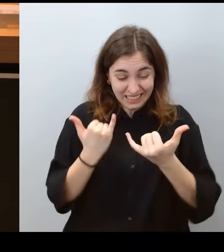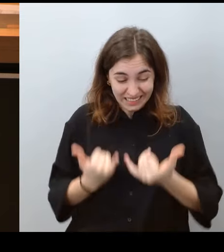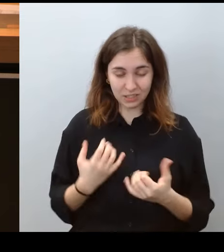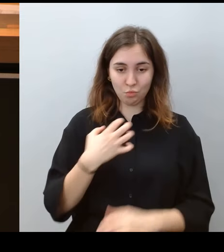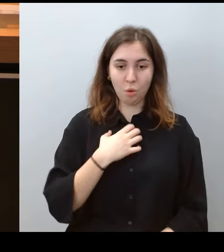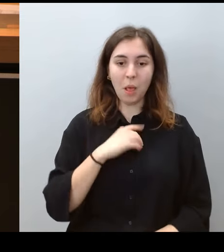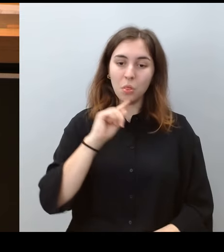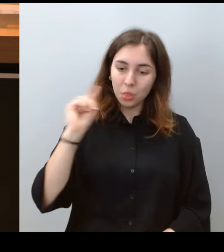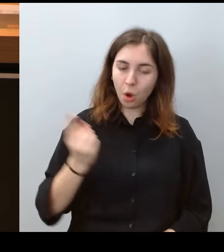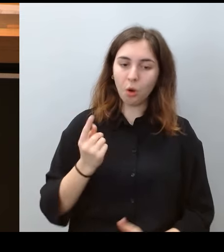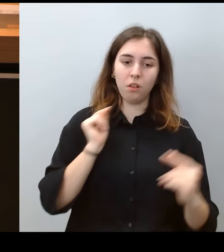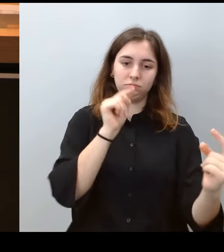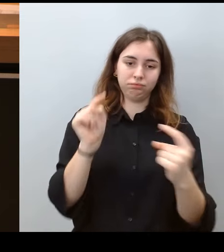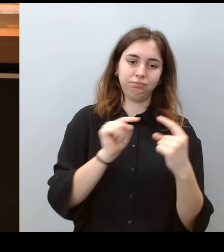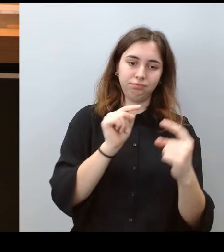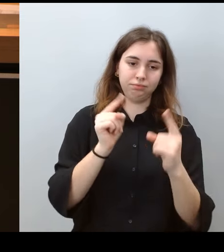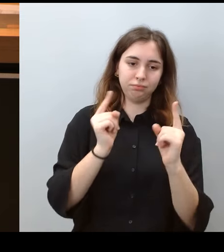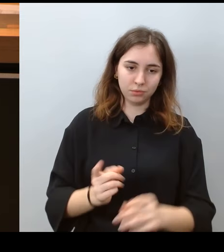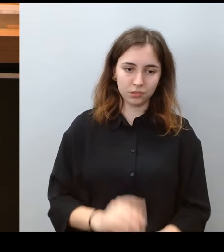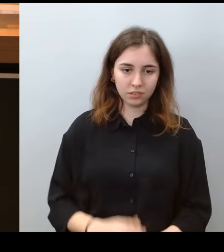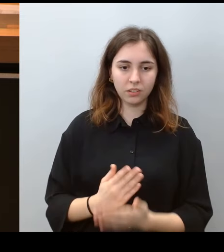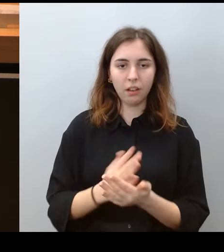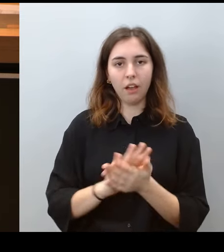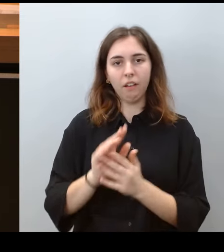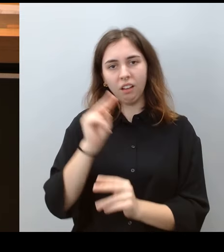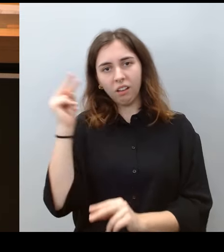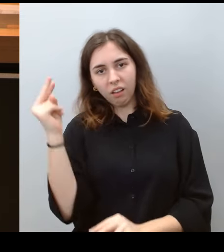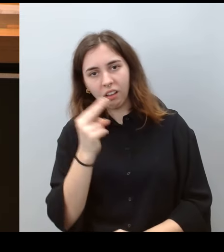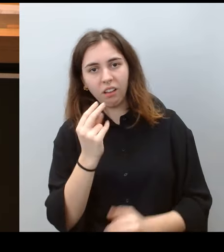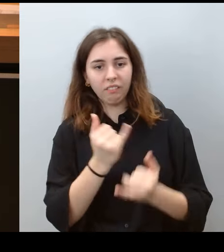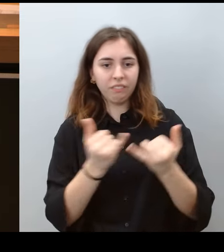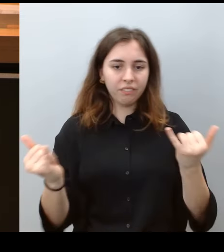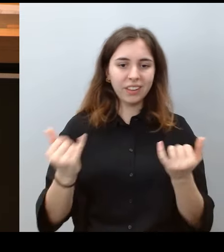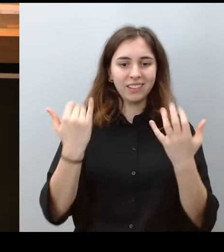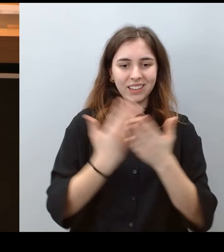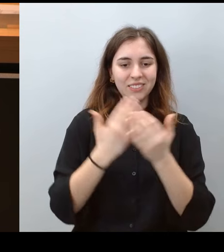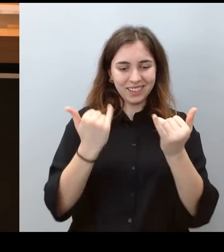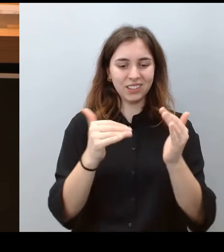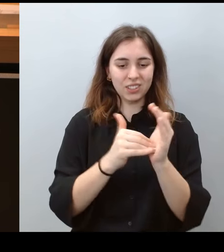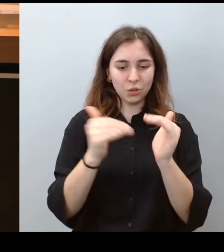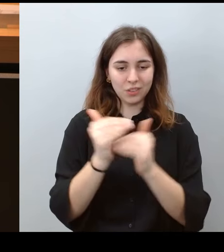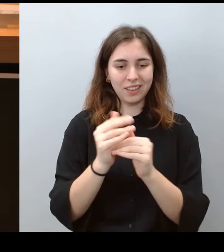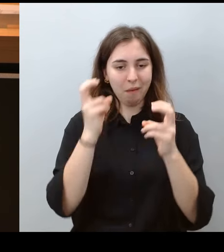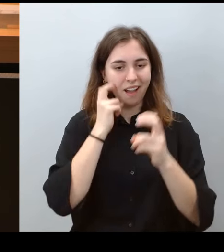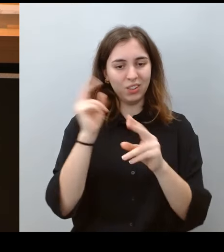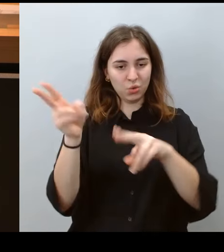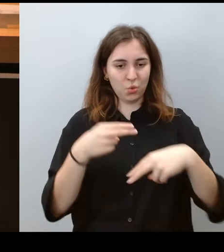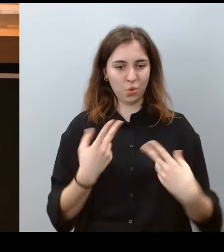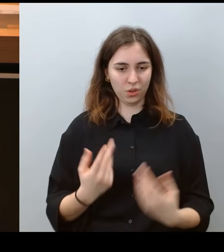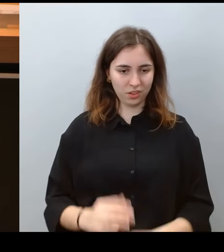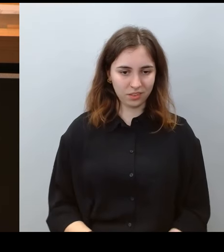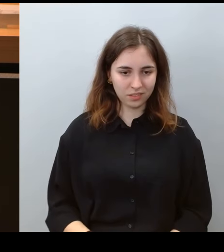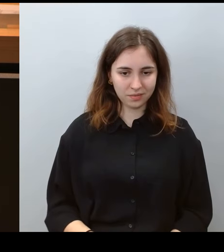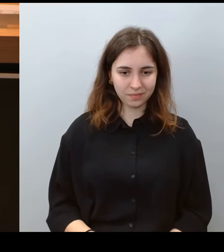andersherum und rückwärts. Zurück zum alten System Berlin Pass rein in die Kartoffeln, raus aus den Kartoffeln, würden die